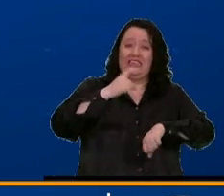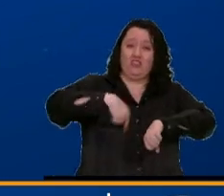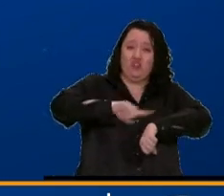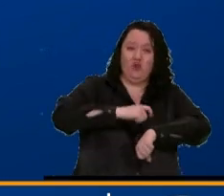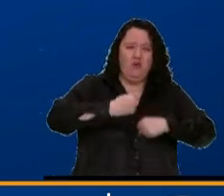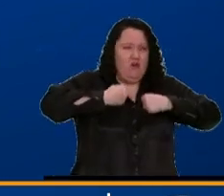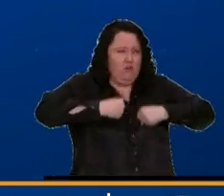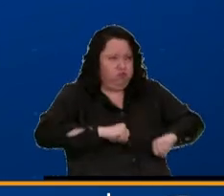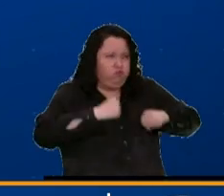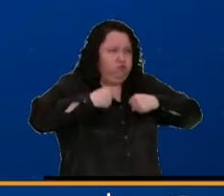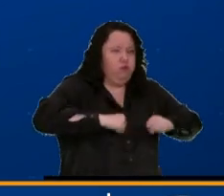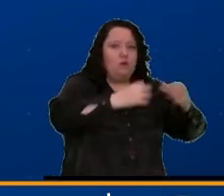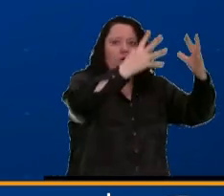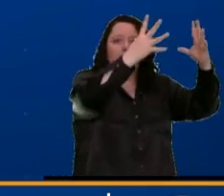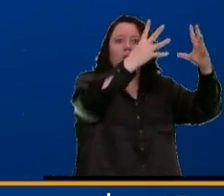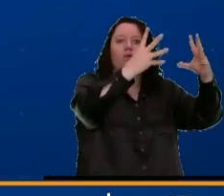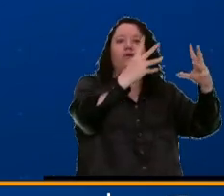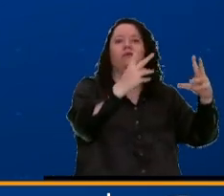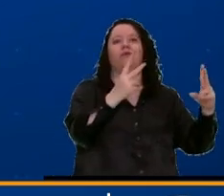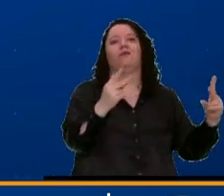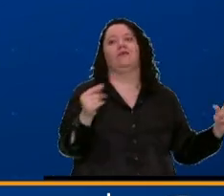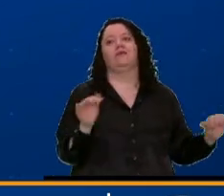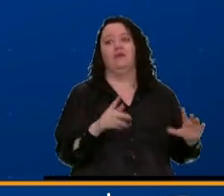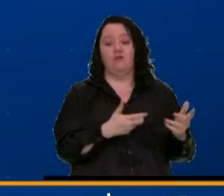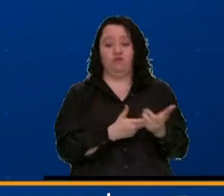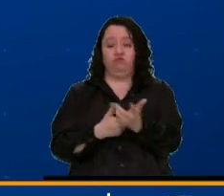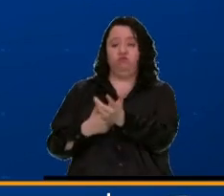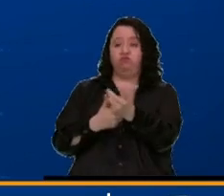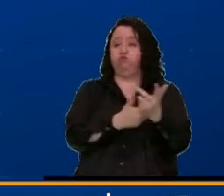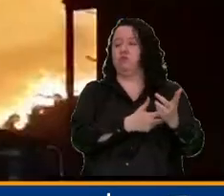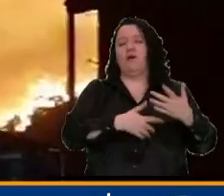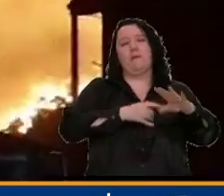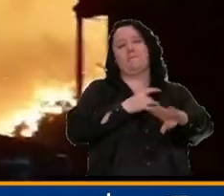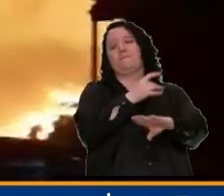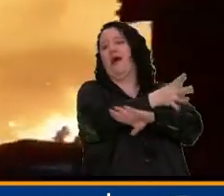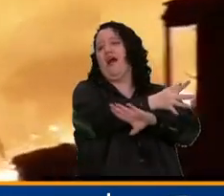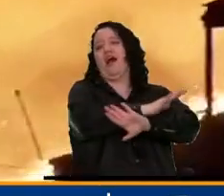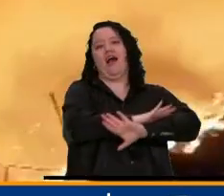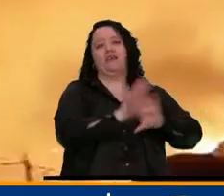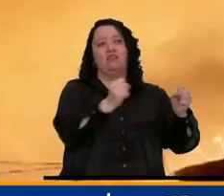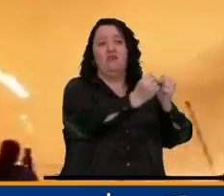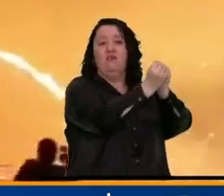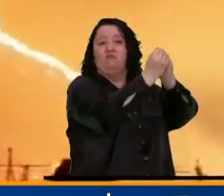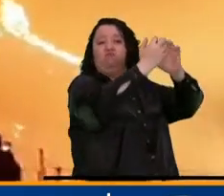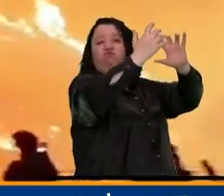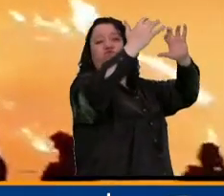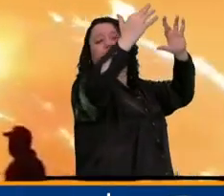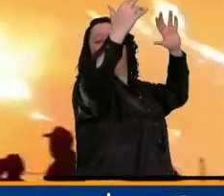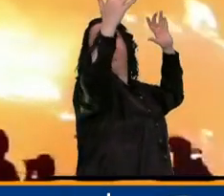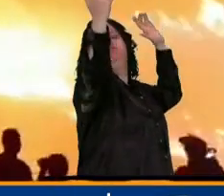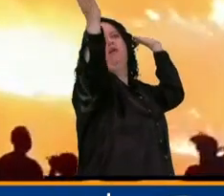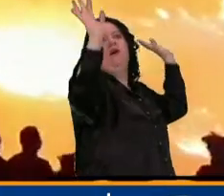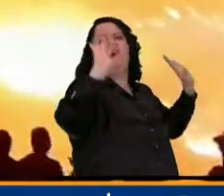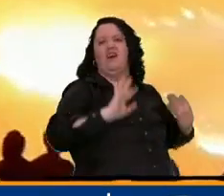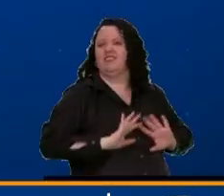colaborar por los hermanos vallecaucanos. ))) luego de 36 horas de esfuerzos y sacrificios, la